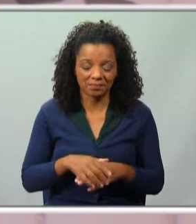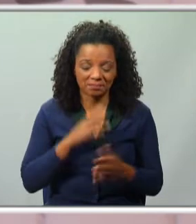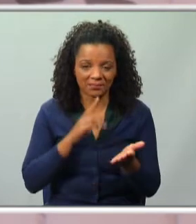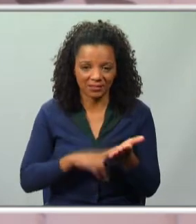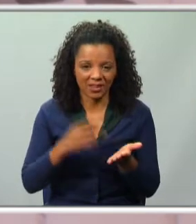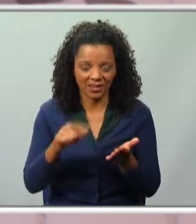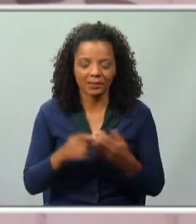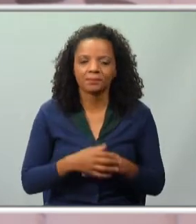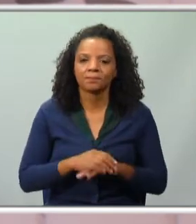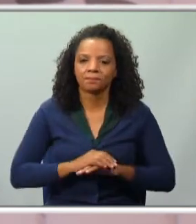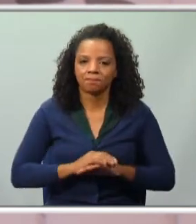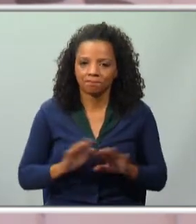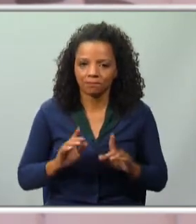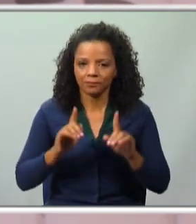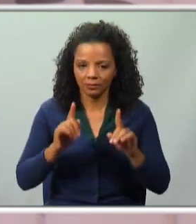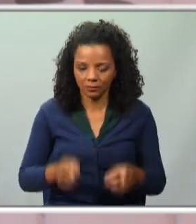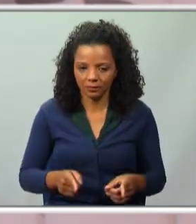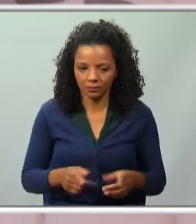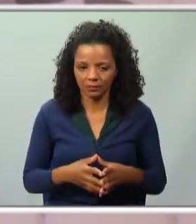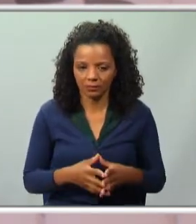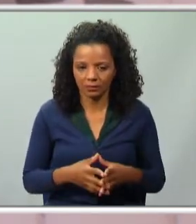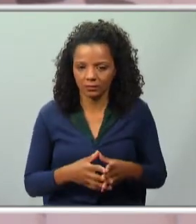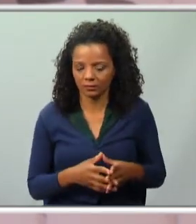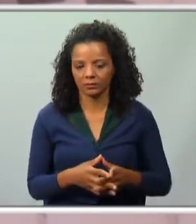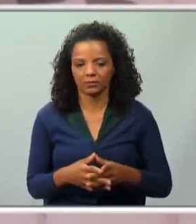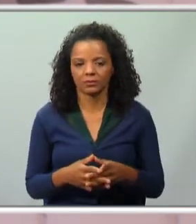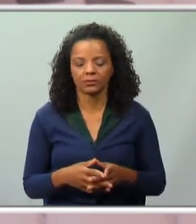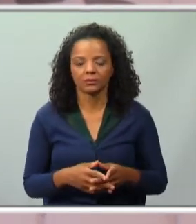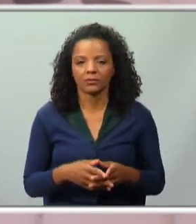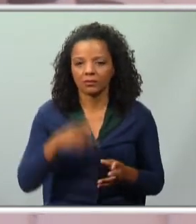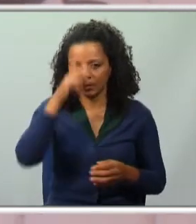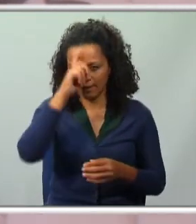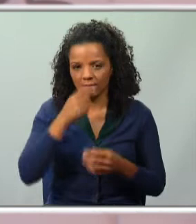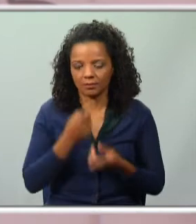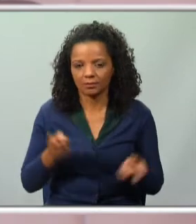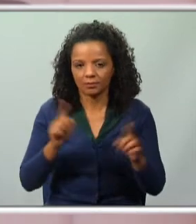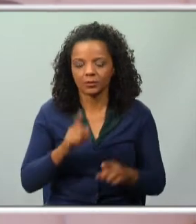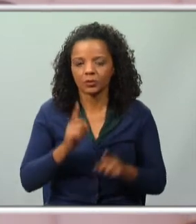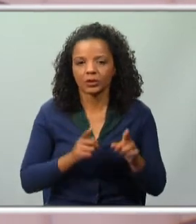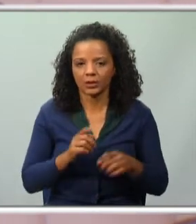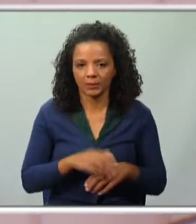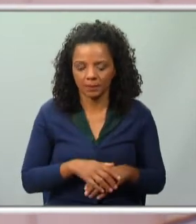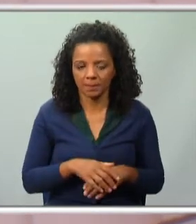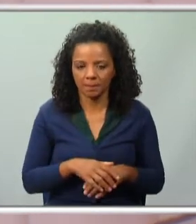vai vamos então começar por relembrar então a relação entre 讓我們開始吧用於回憶之間的關係